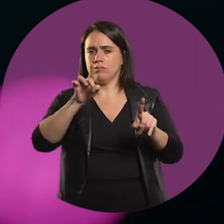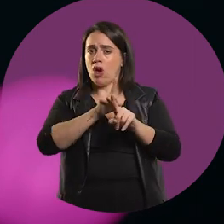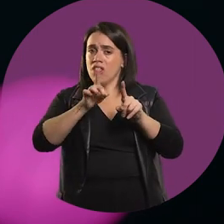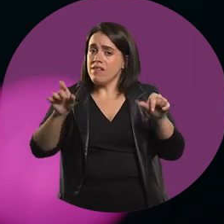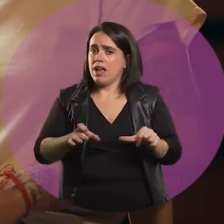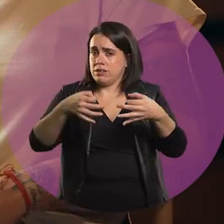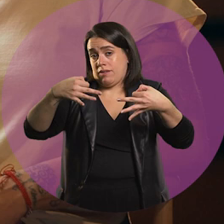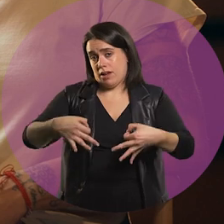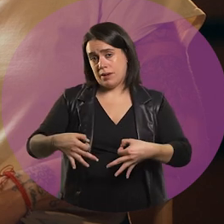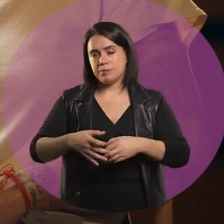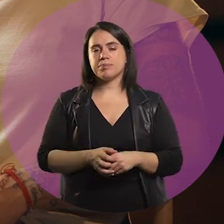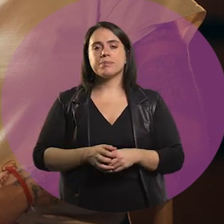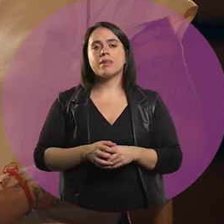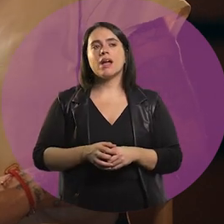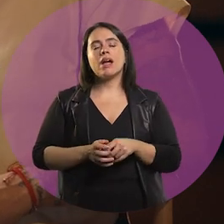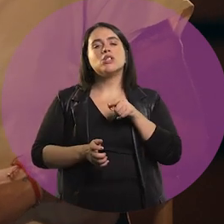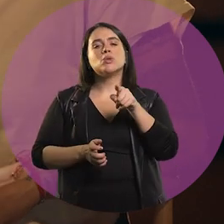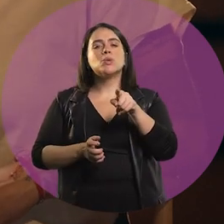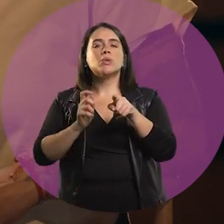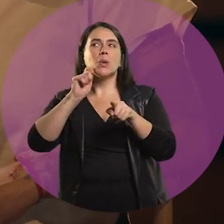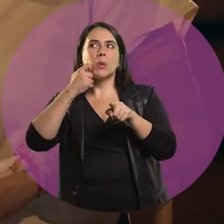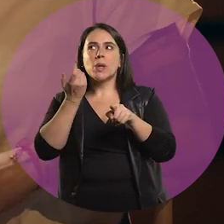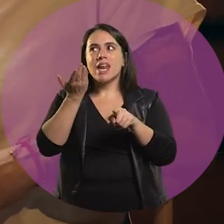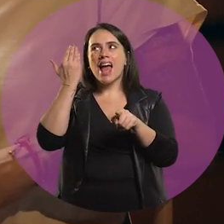¿Hay algo que sentís que te hubiera gustado estudiar,